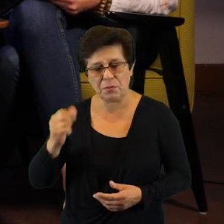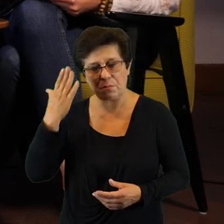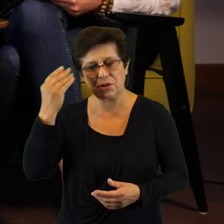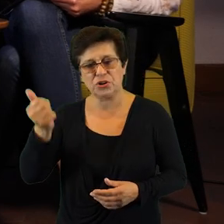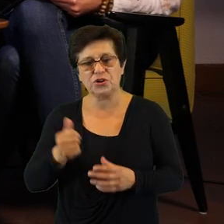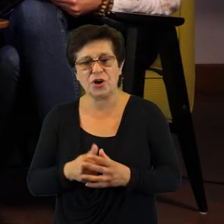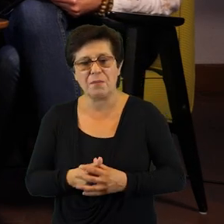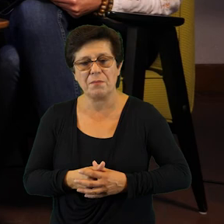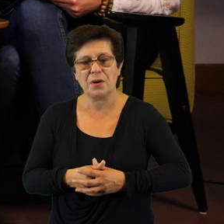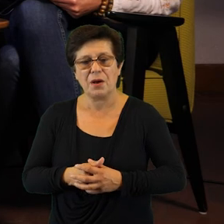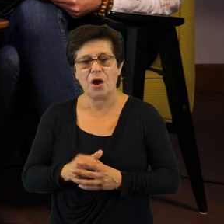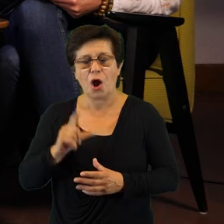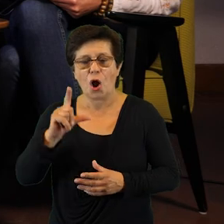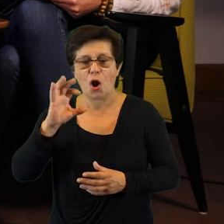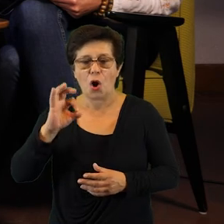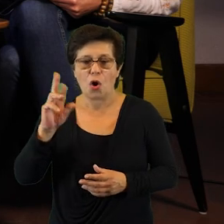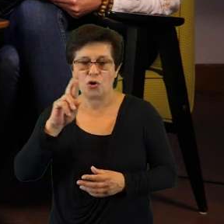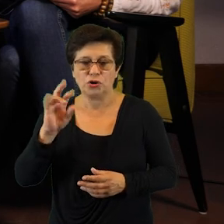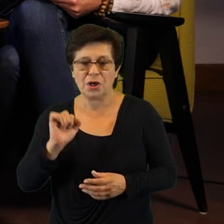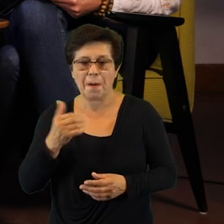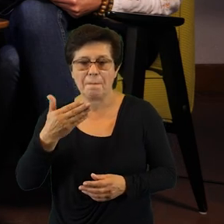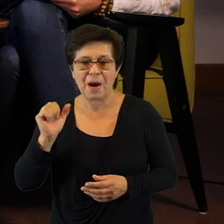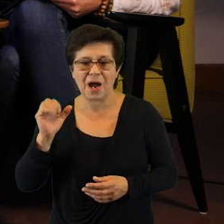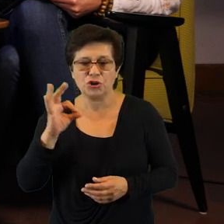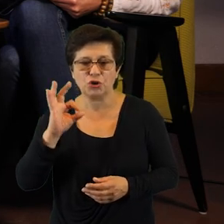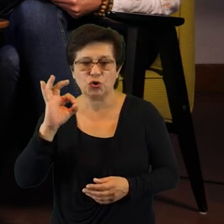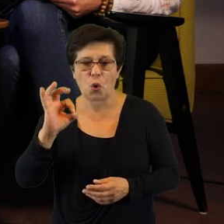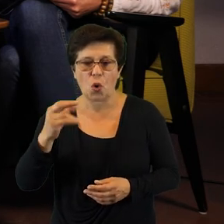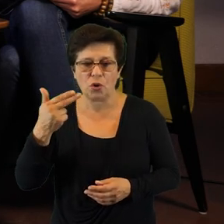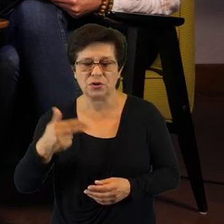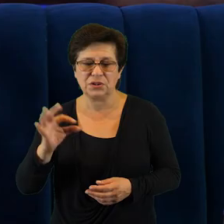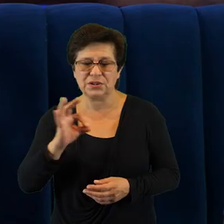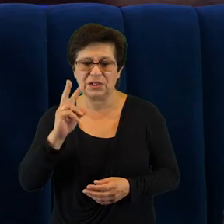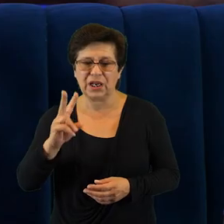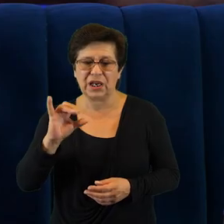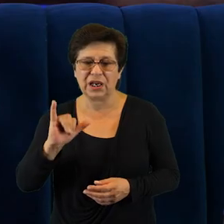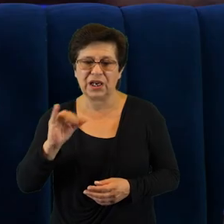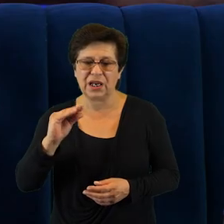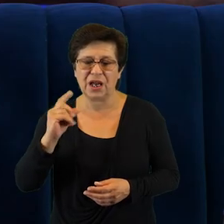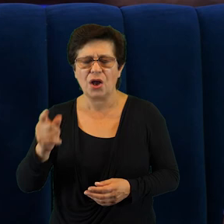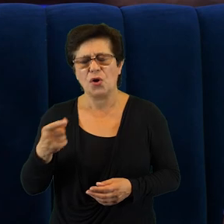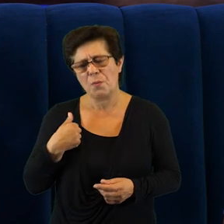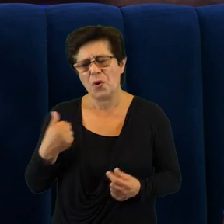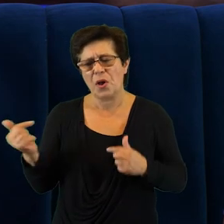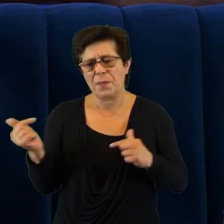przyjął do tej loży Słonimskiego. To była bardziej zabawa, bardziej dyskusje o polityce, życiu społecznym.